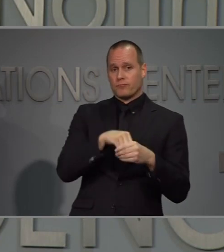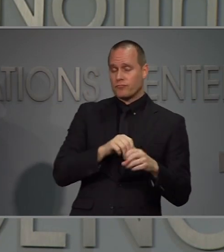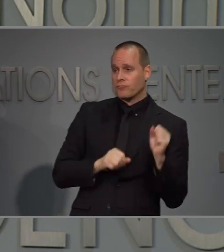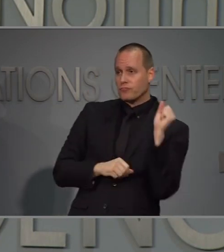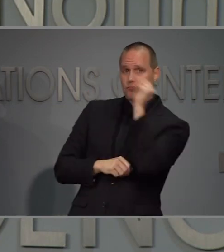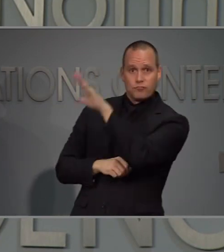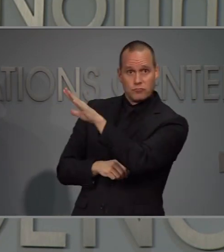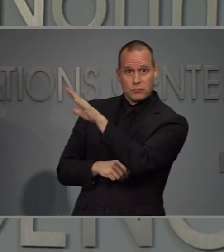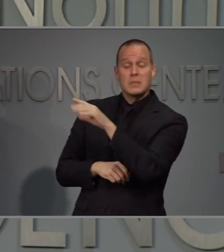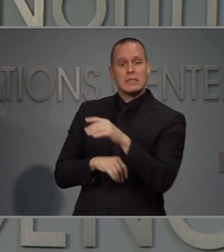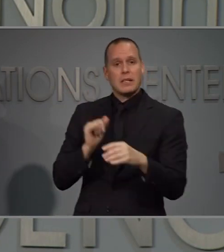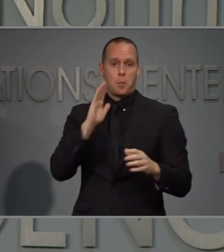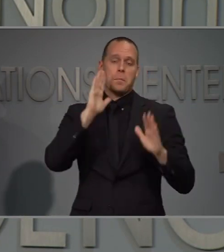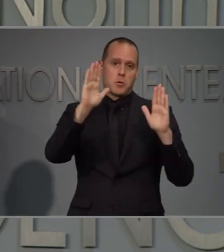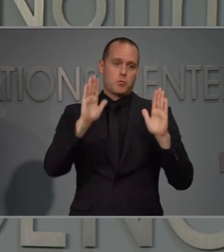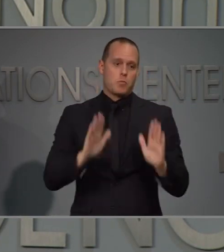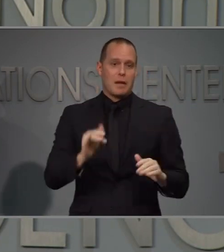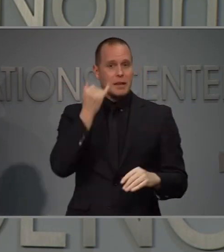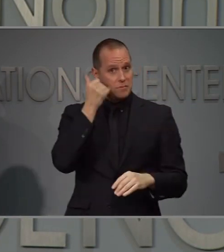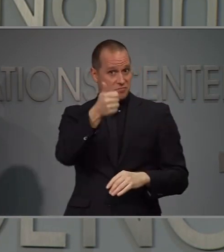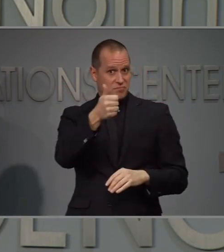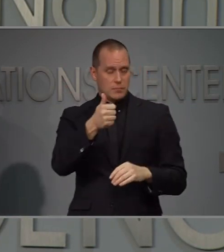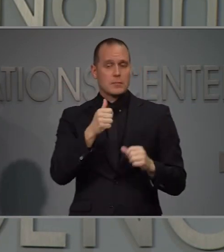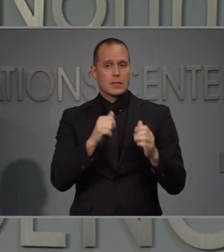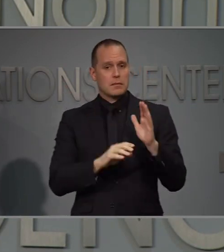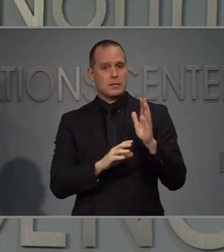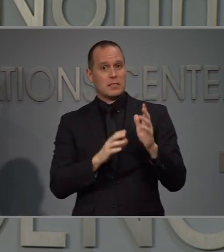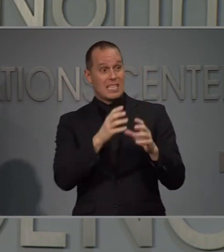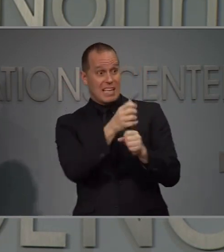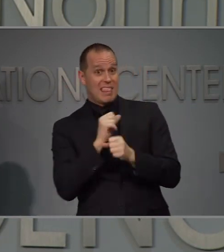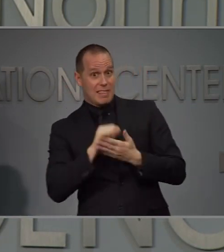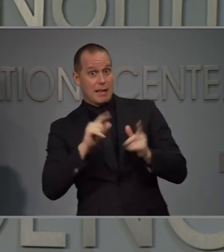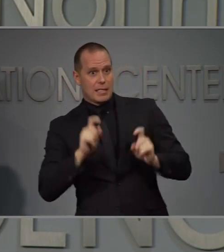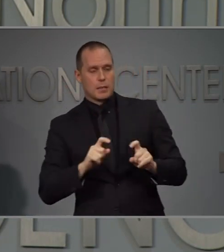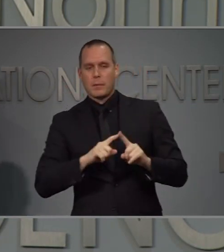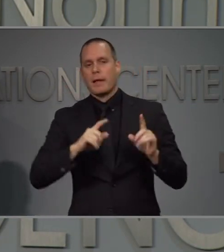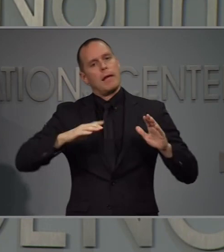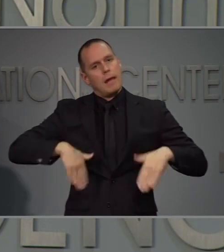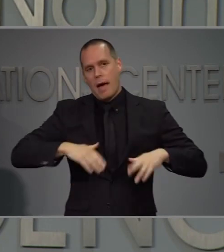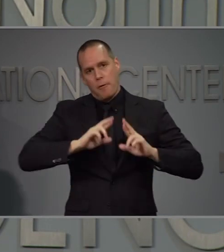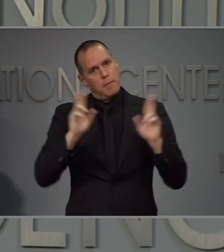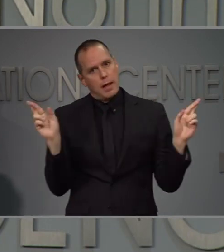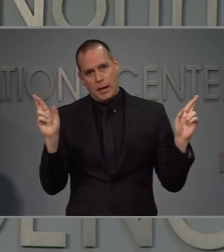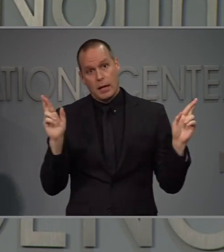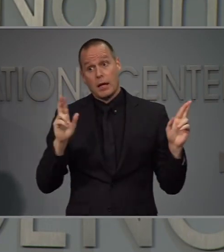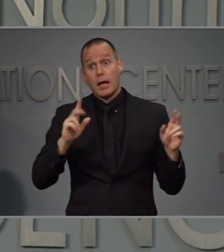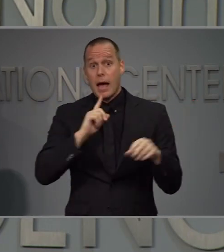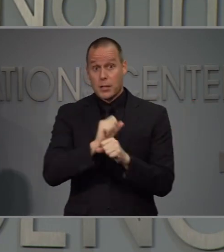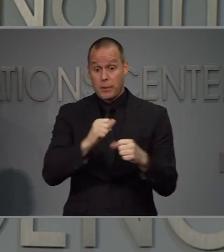también les que son acto administradas, entonces cuando podamos tener estas y producirlas en más todavía no